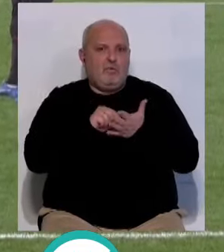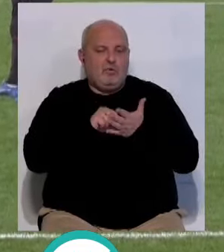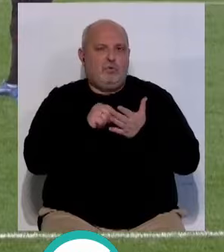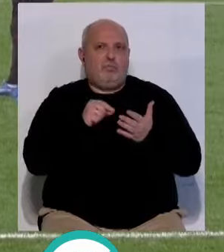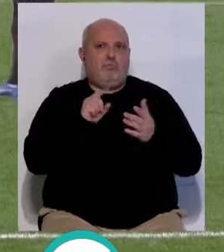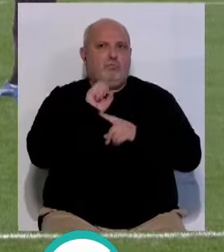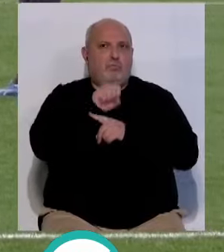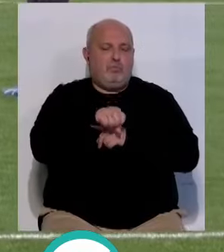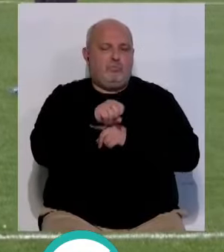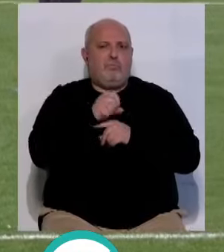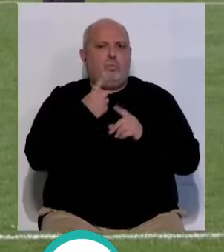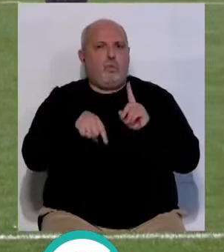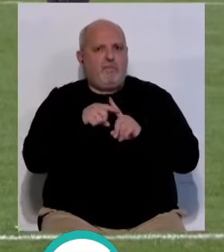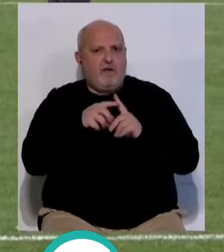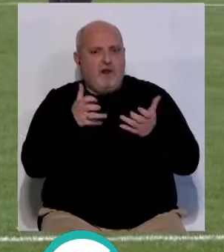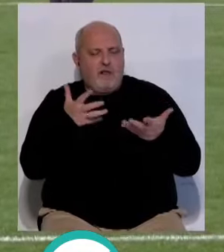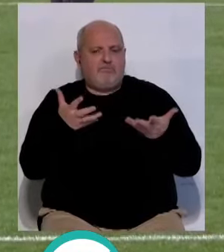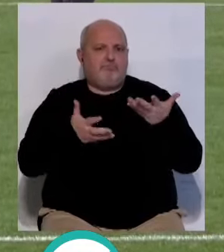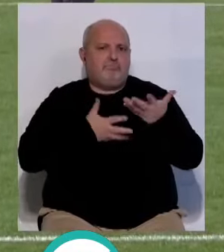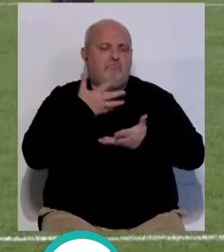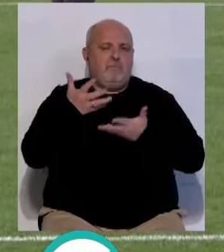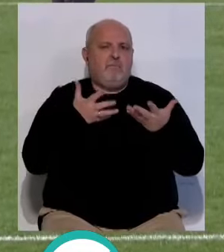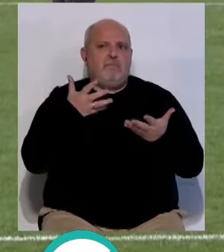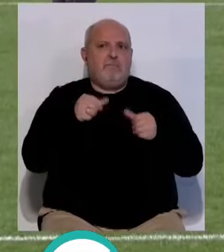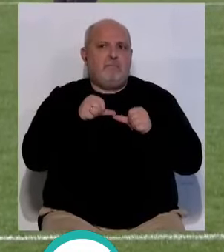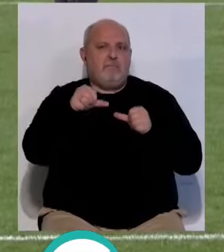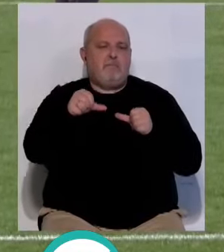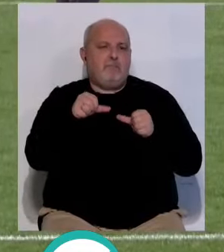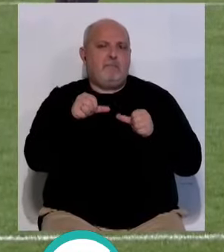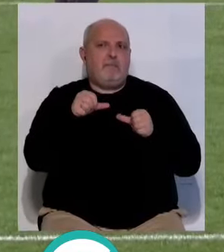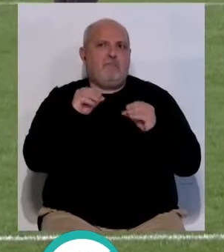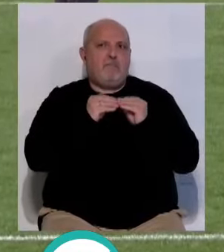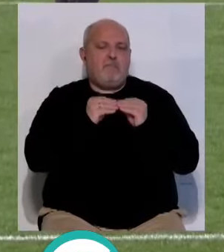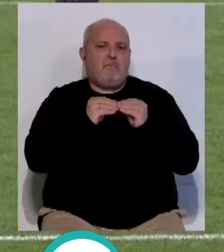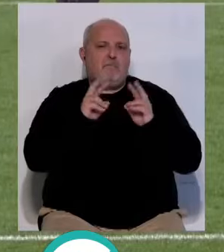rival directo vuelve a ganar Entonces se afron el mercado invernal con una manera más sosegada que